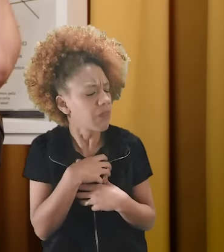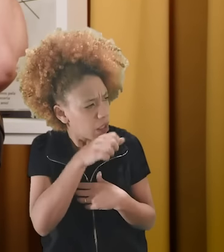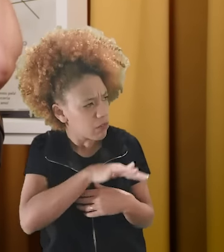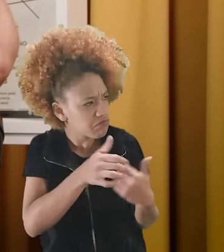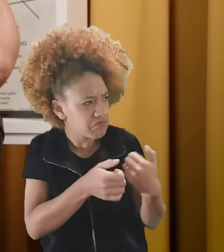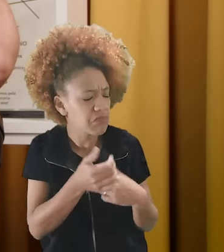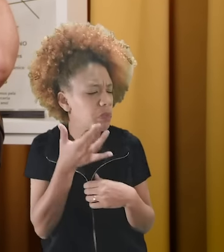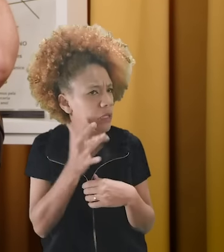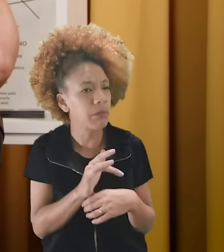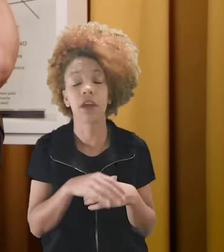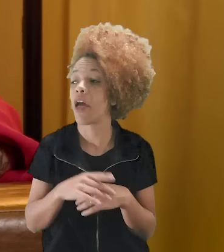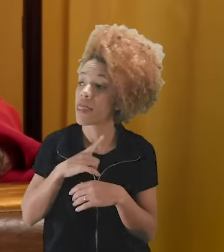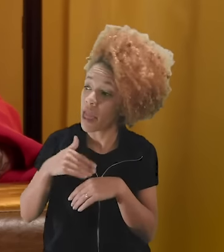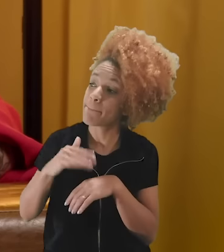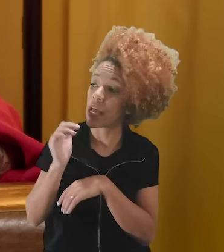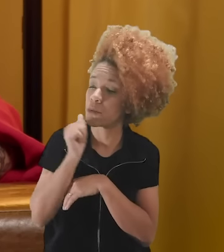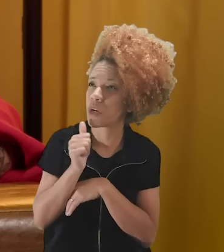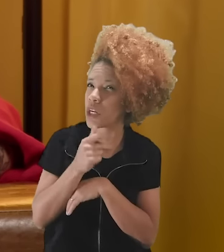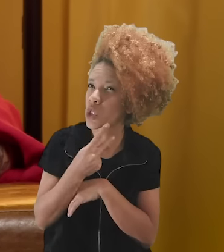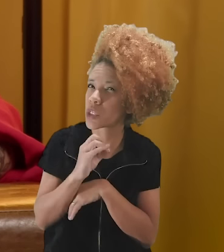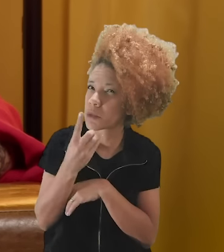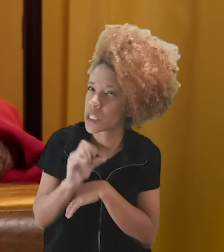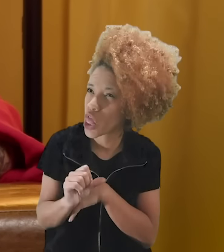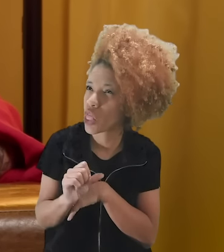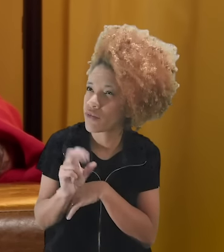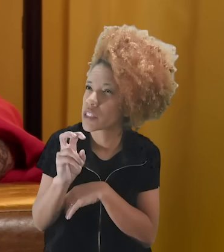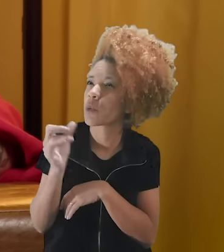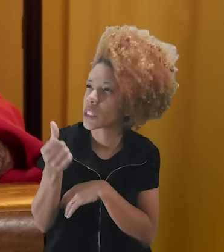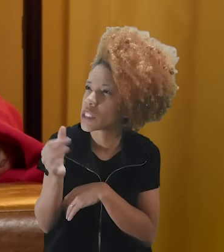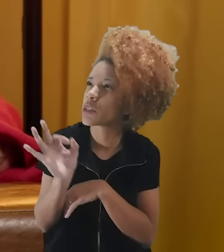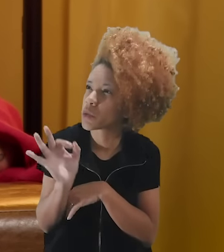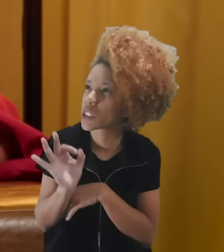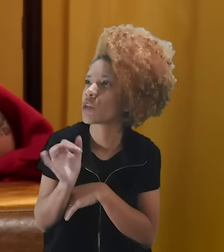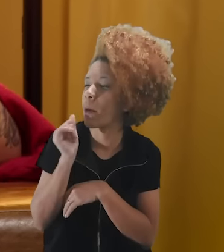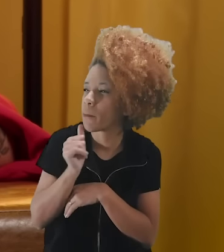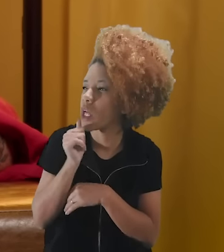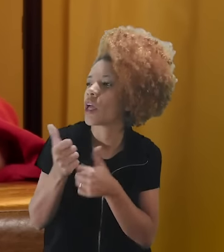mais mulher jogando tem mais mulheres desde 2019 se não se não tô errada 56% a taxa de mulheres que